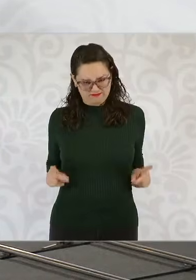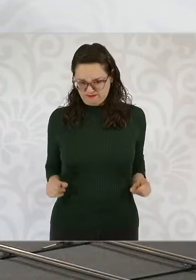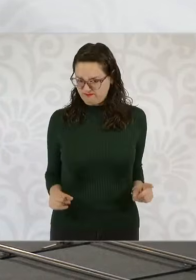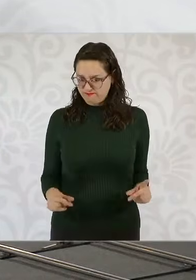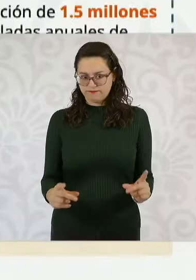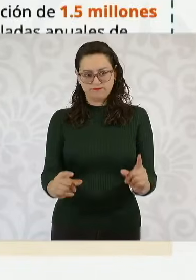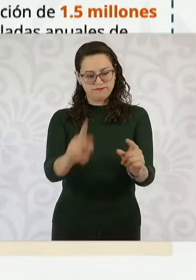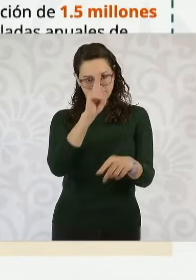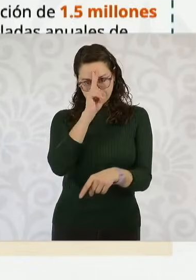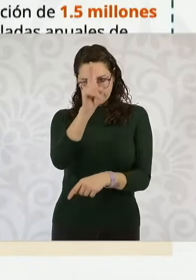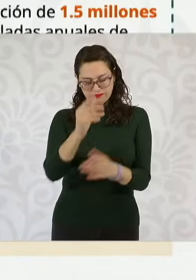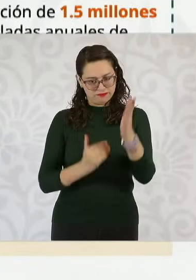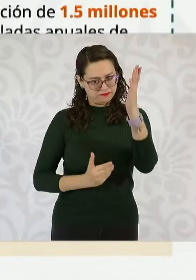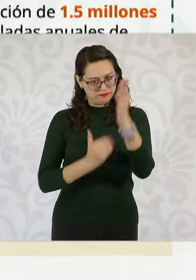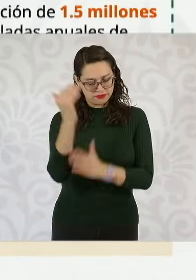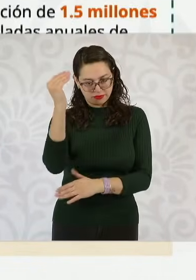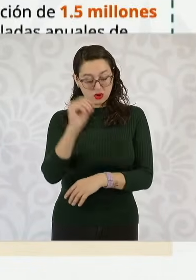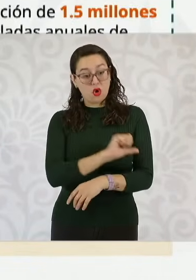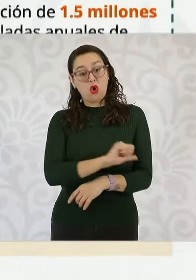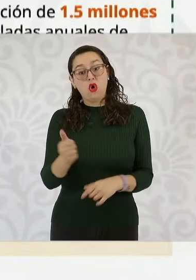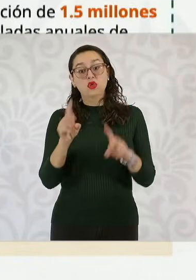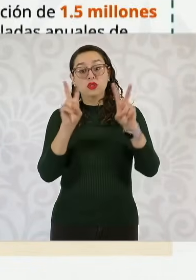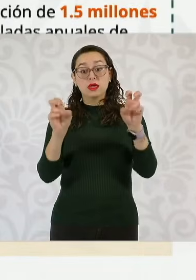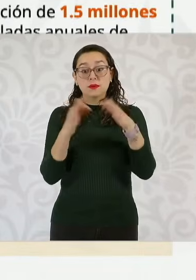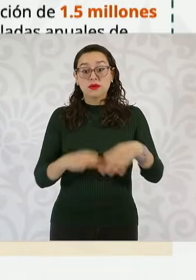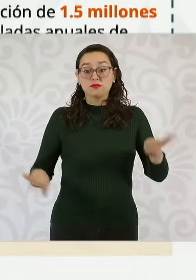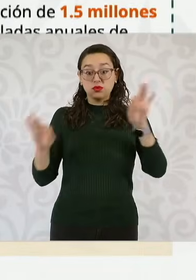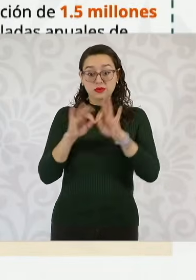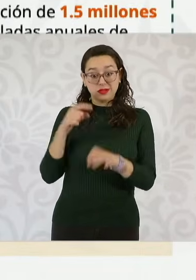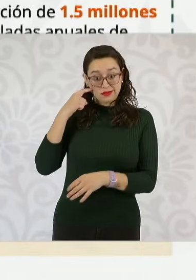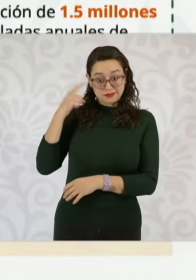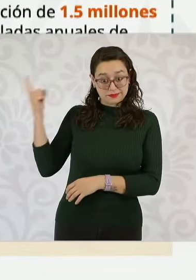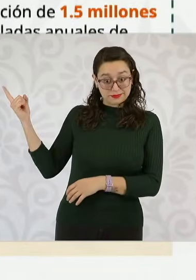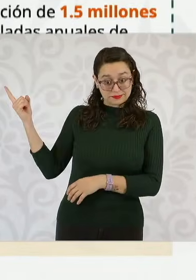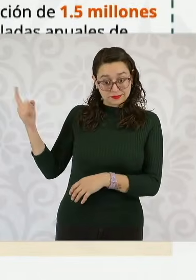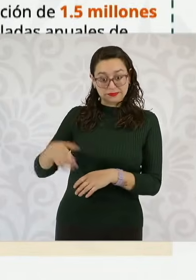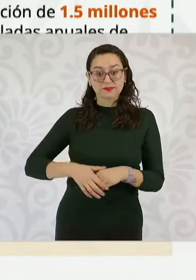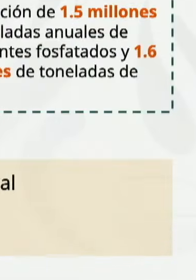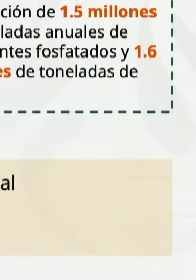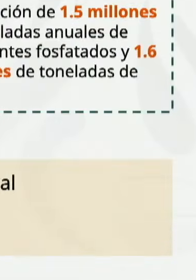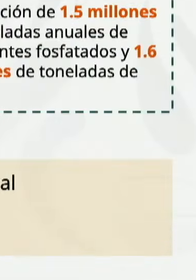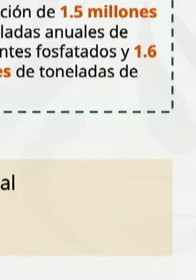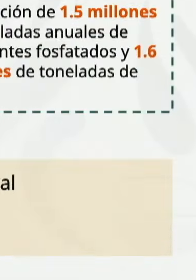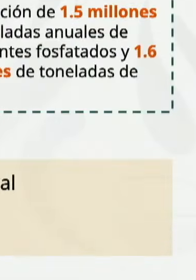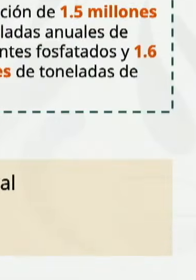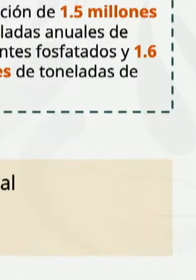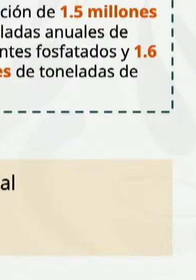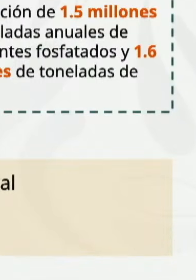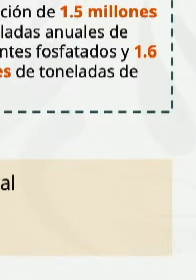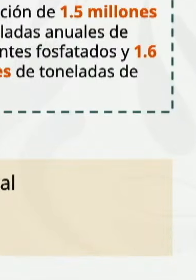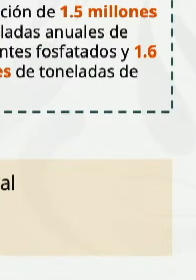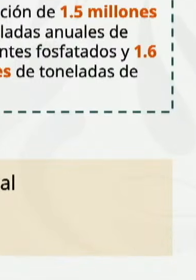Claudia shem es la producción de fertilizantes muy poca gente sabe que Pemex produce fertilizantes